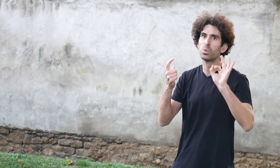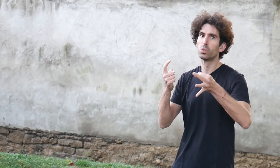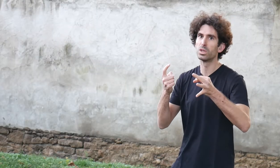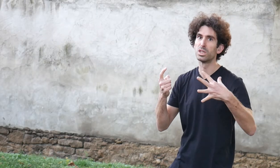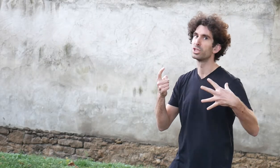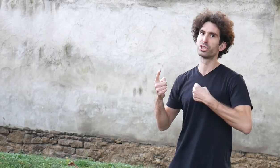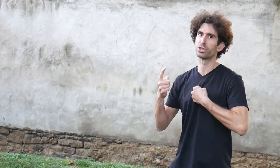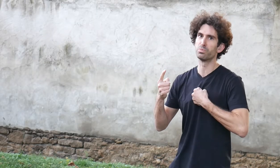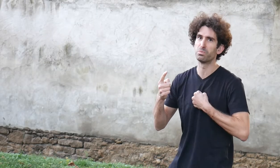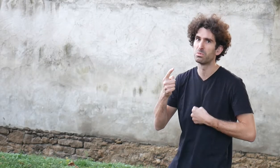Oui, j'assume !